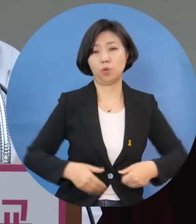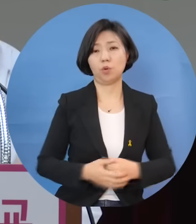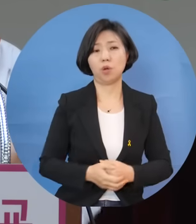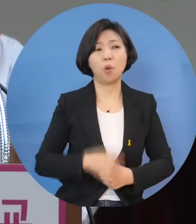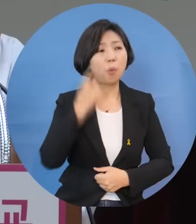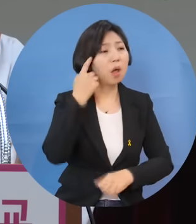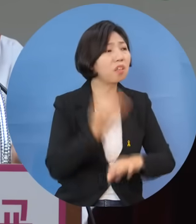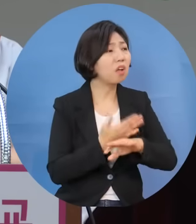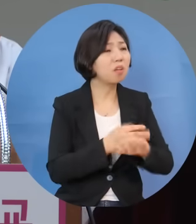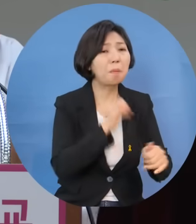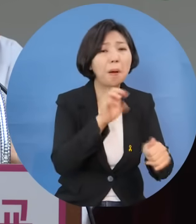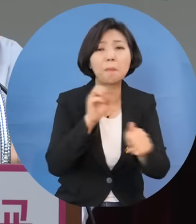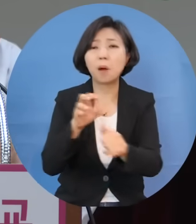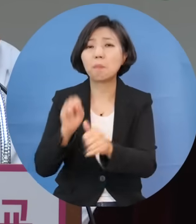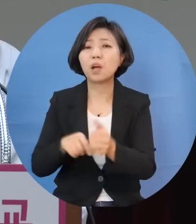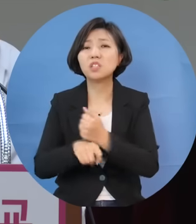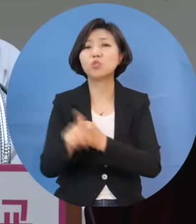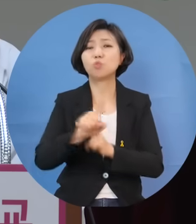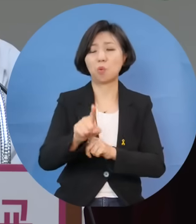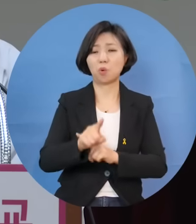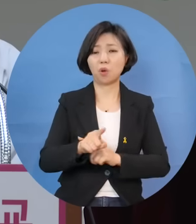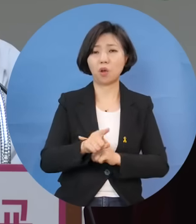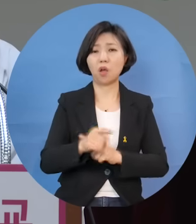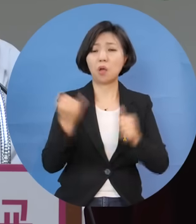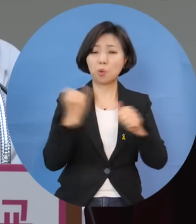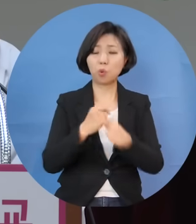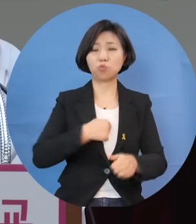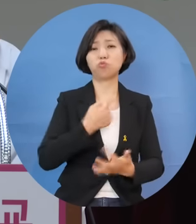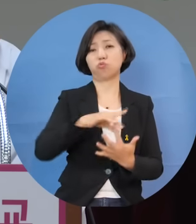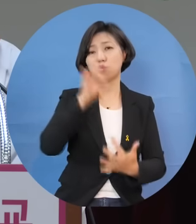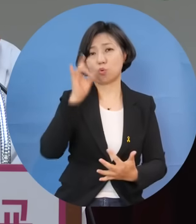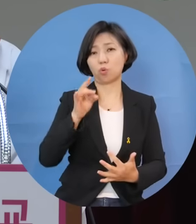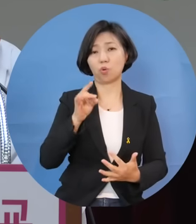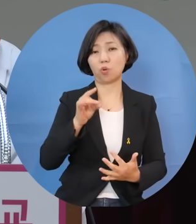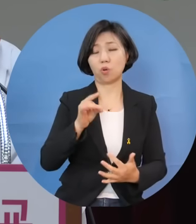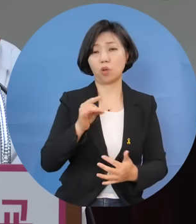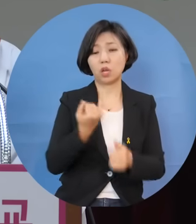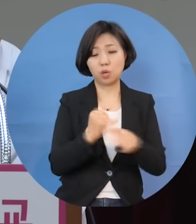결혼도 본인이 하고, 자식도 본인이 낳았으면서